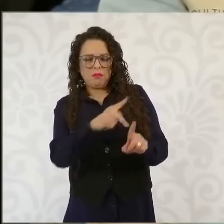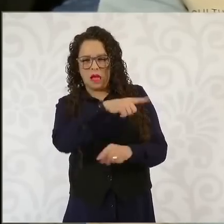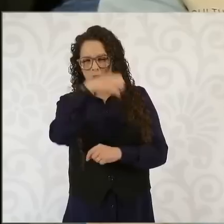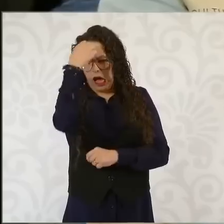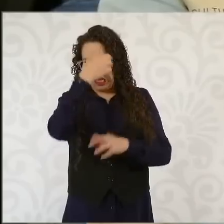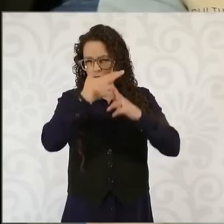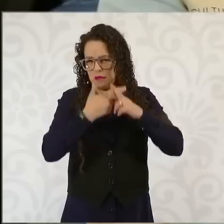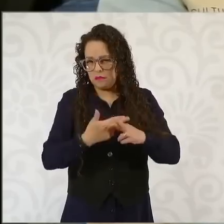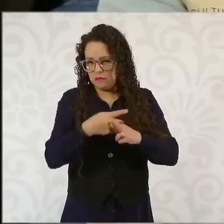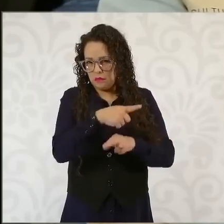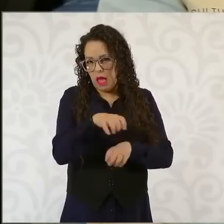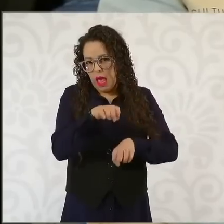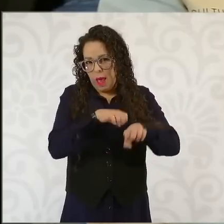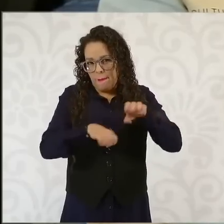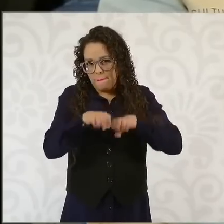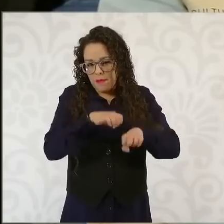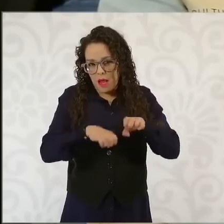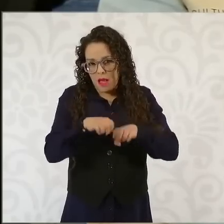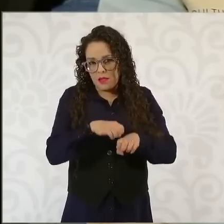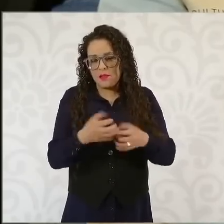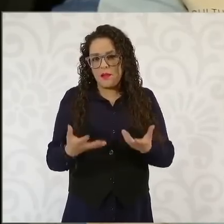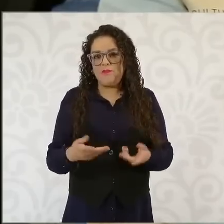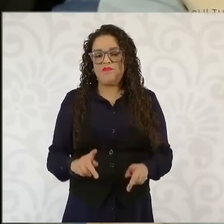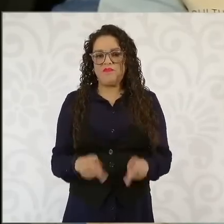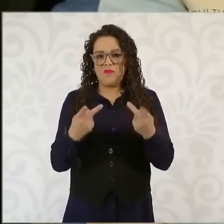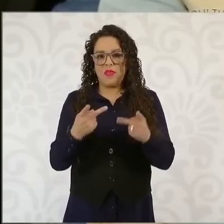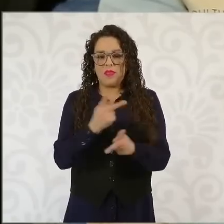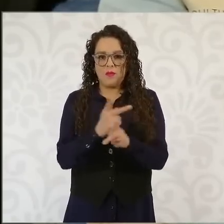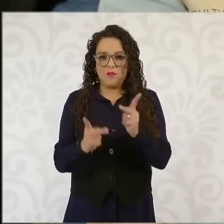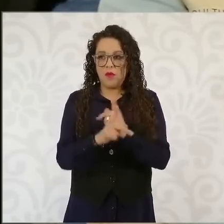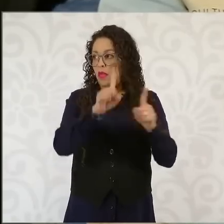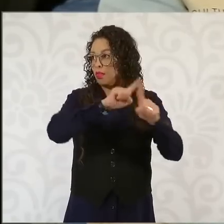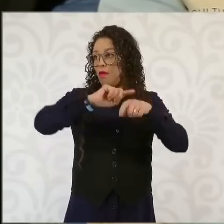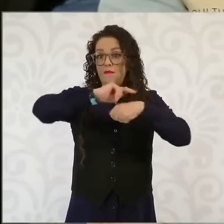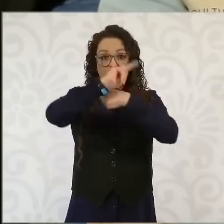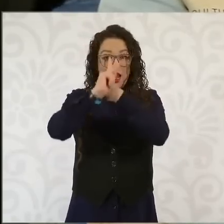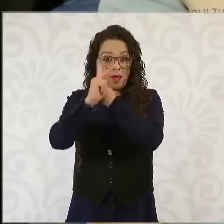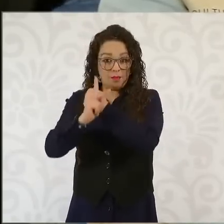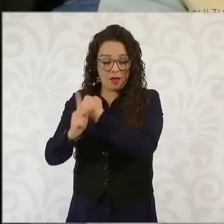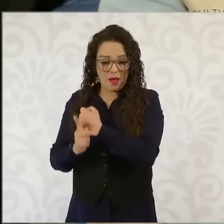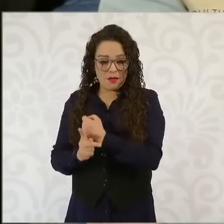preguntarle al al secretario de economía decía que que tienen un portafolio de inversión de